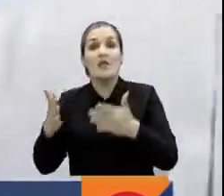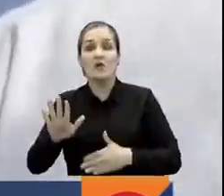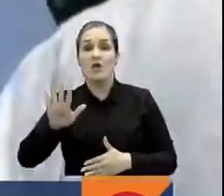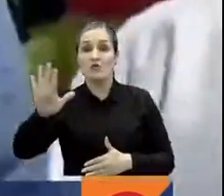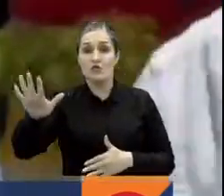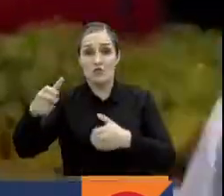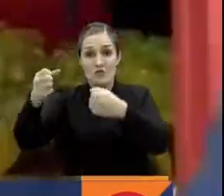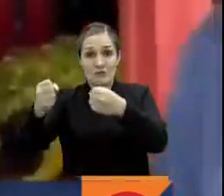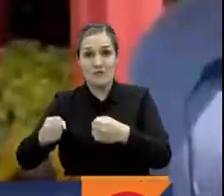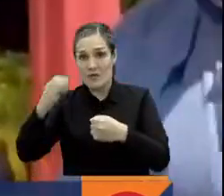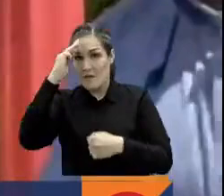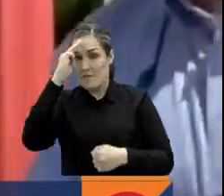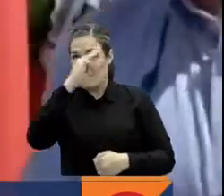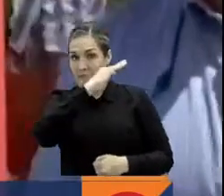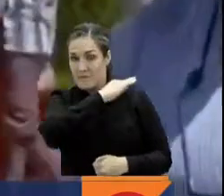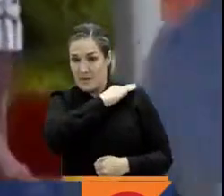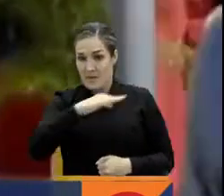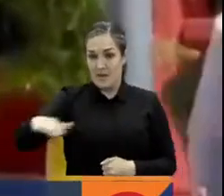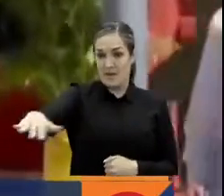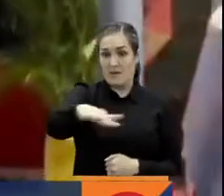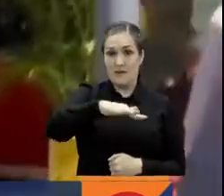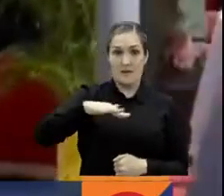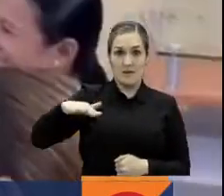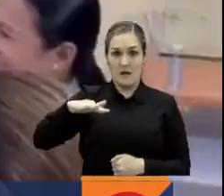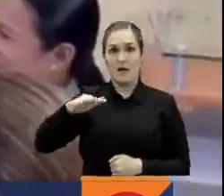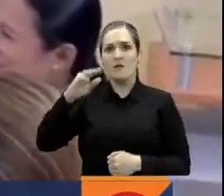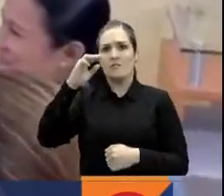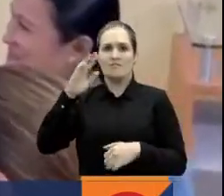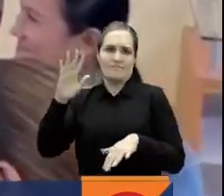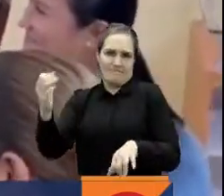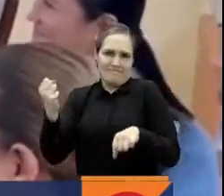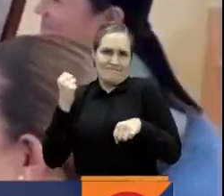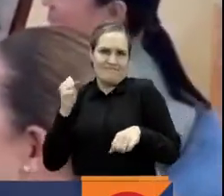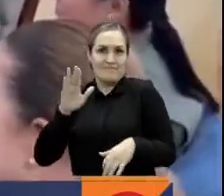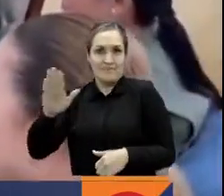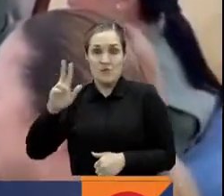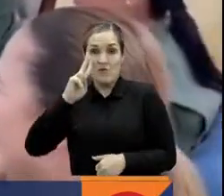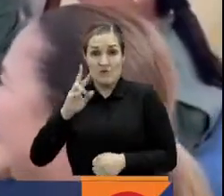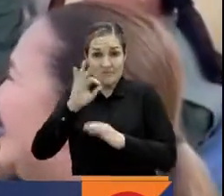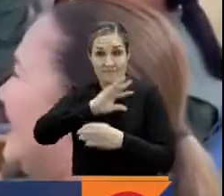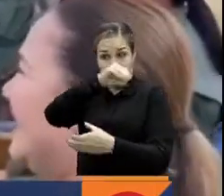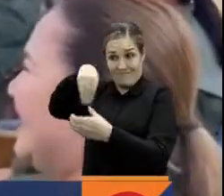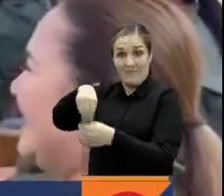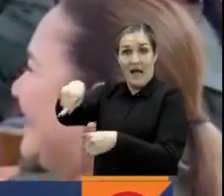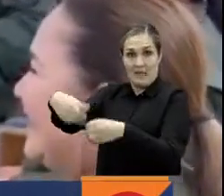EL INICIO